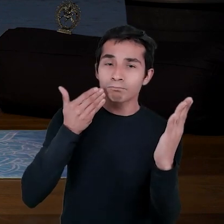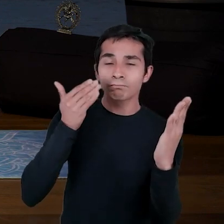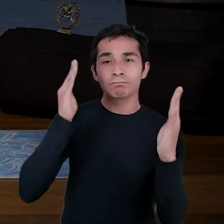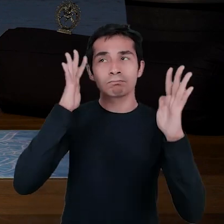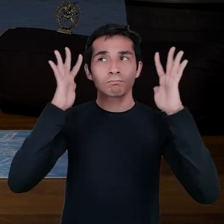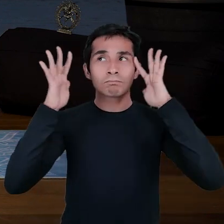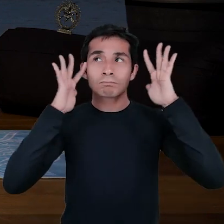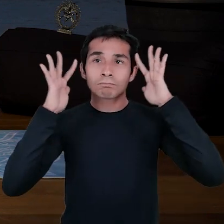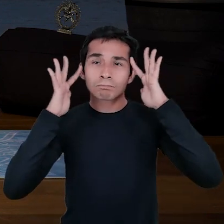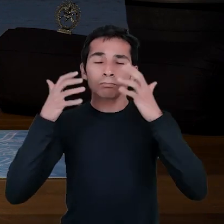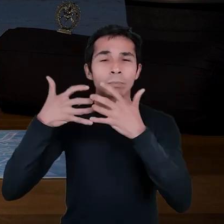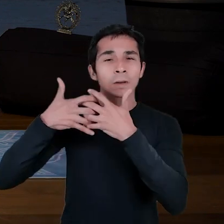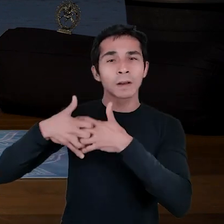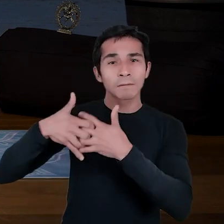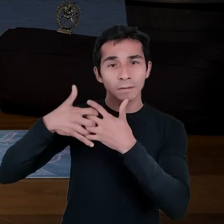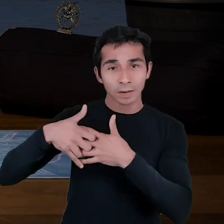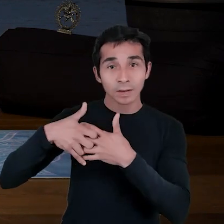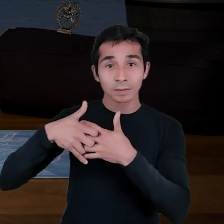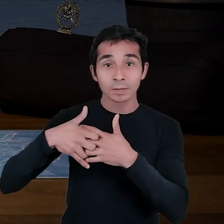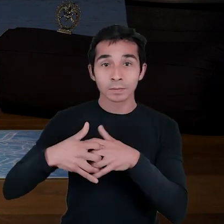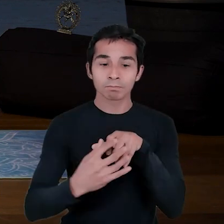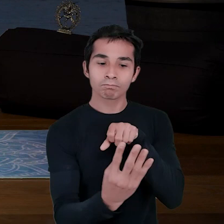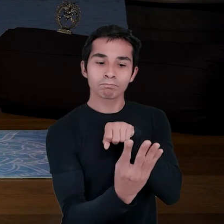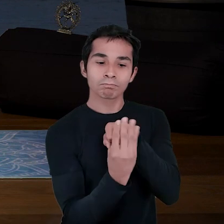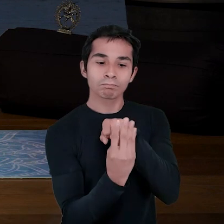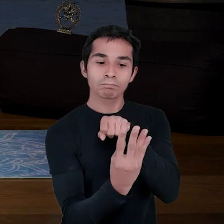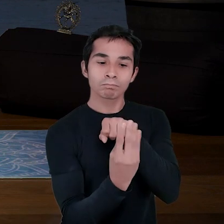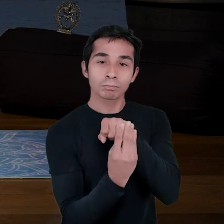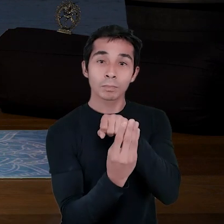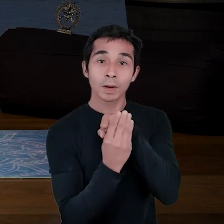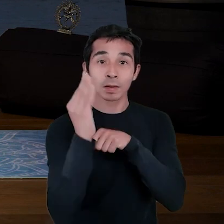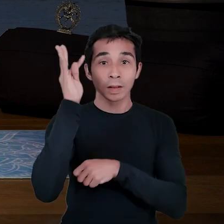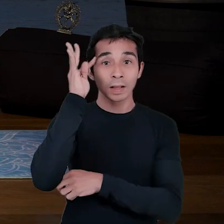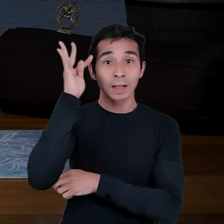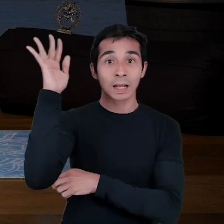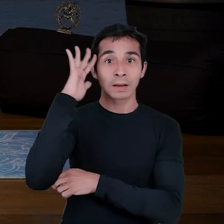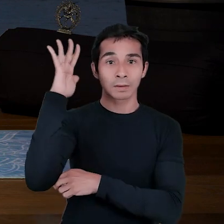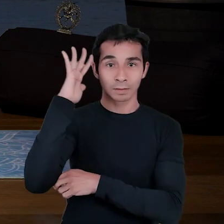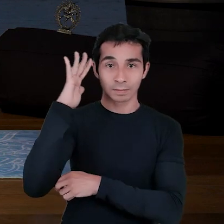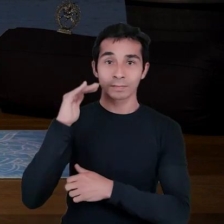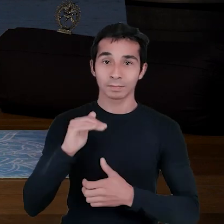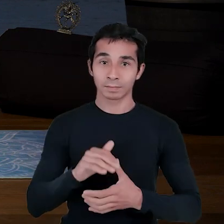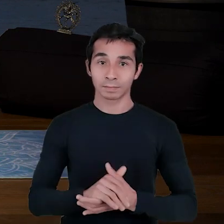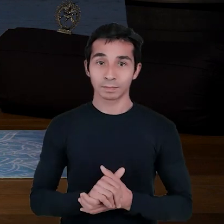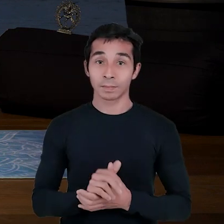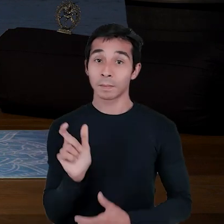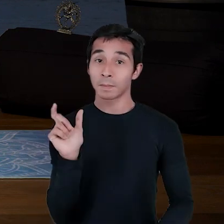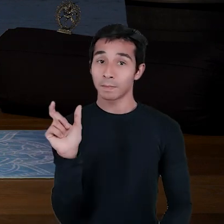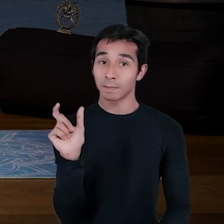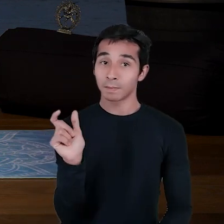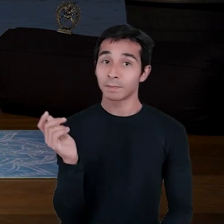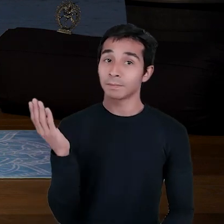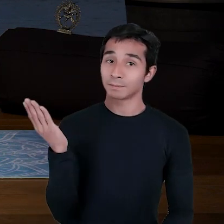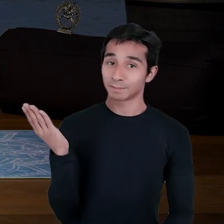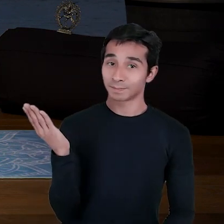Ele dá ênfase ao estudo e à reflexão desses textos, adquirindo conhecimento teórico do yoga.